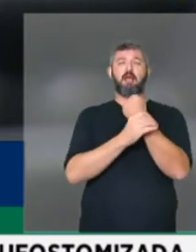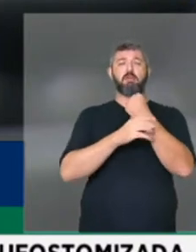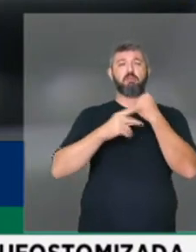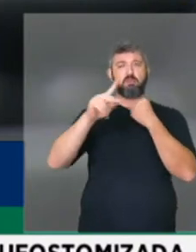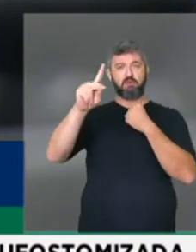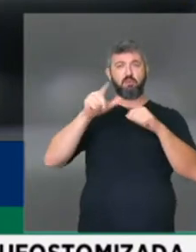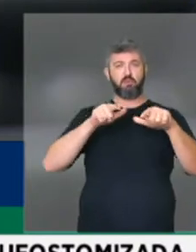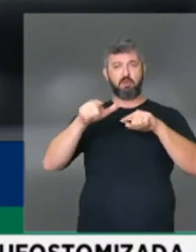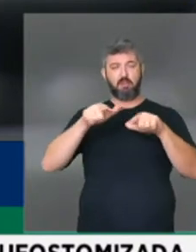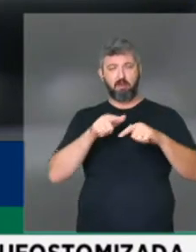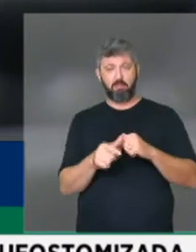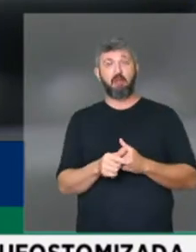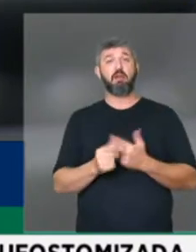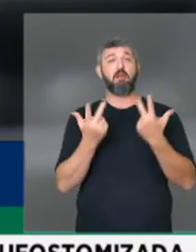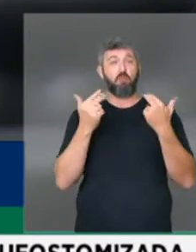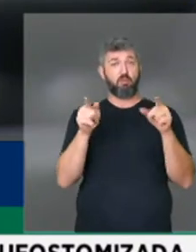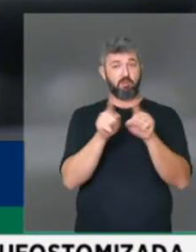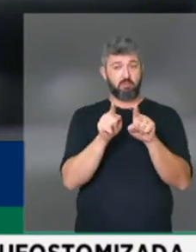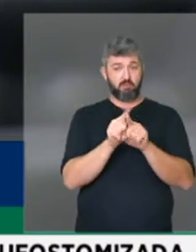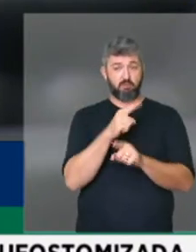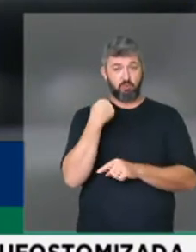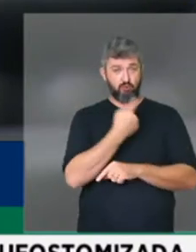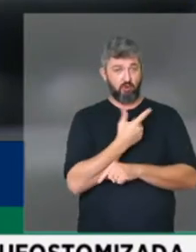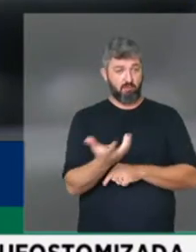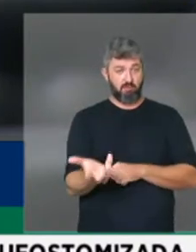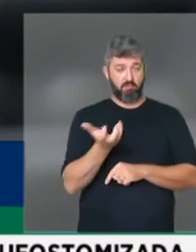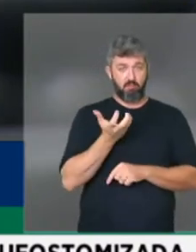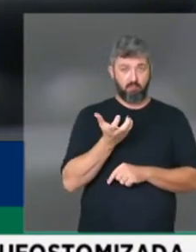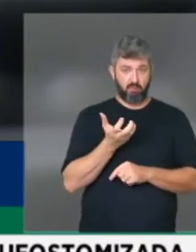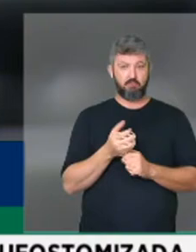VACINA NO BRAÇO, COMIDA NO PRATO, AUXÍLIO EMERGENCIAL DE 600 REAIS, A NOSSA LUTA POR DIREITOS, A NOSSA LUTA POR